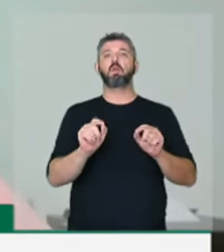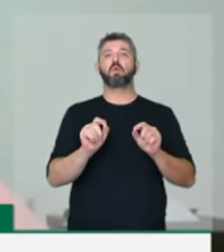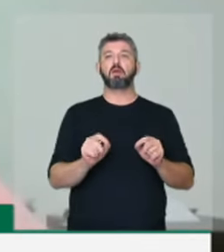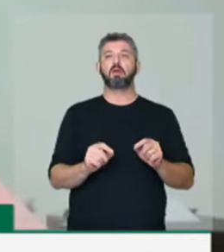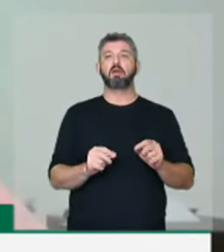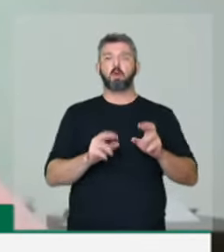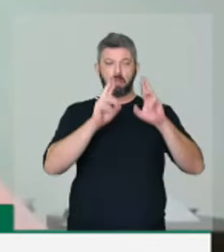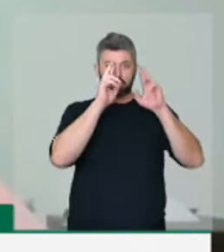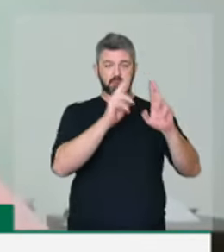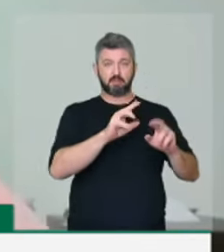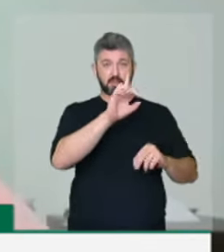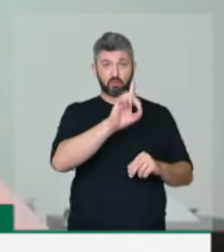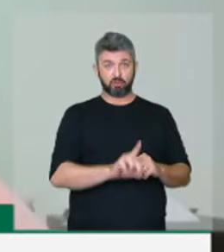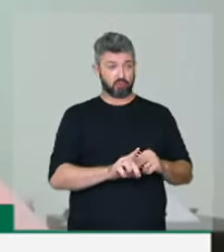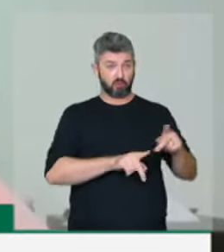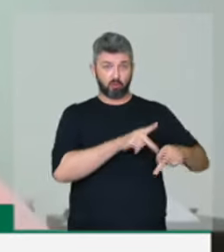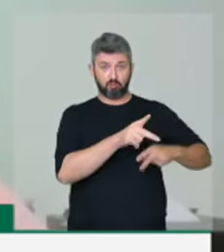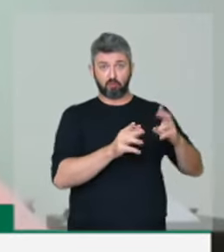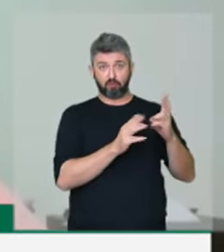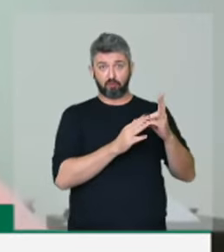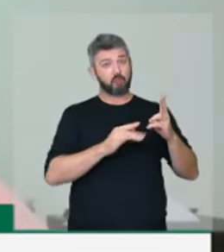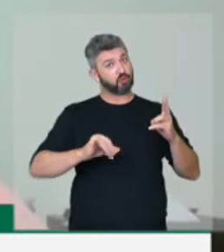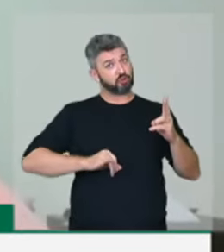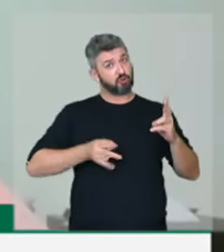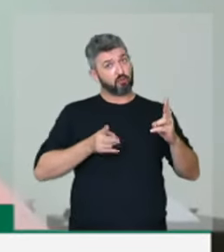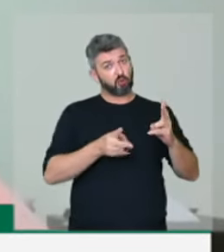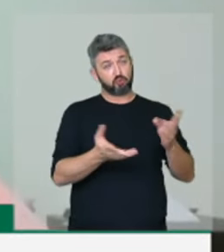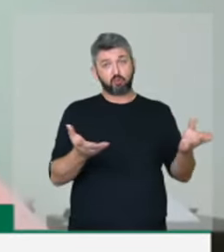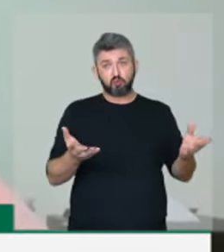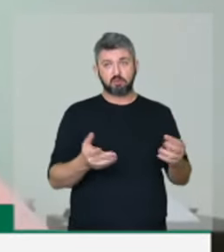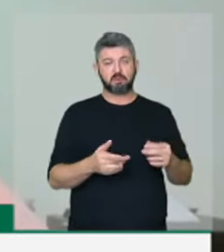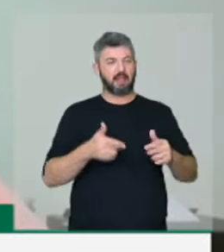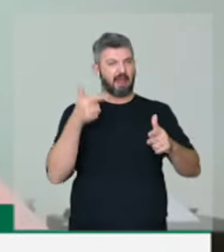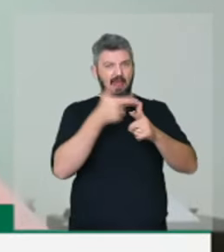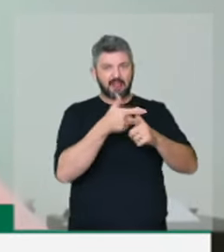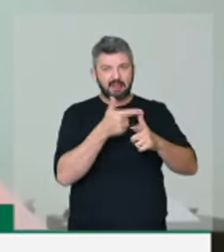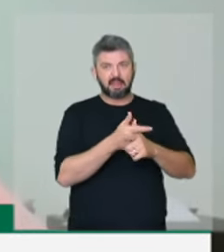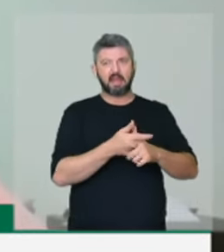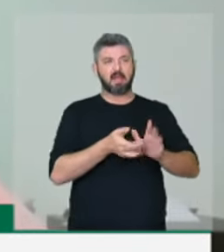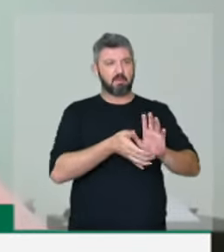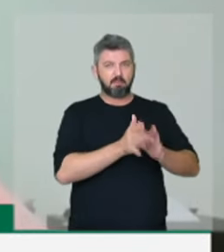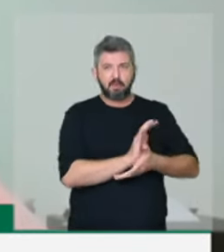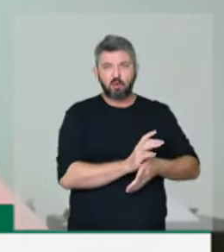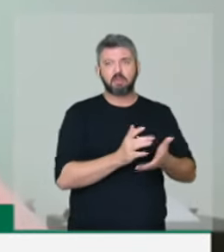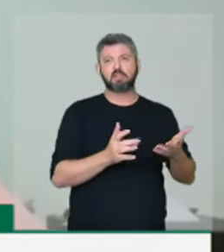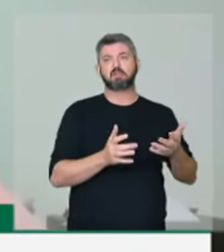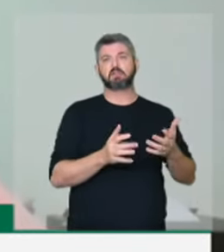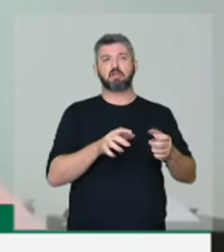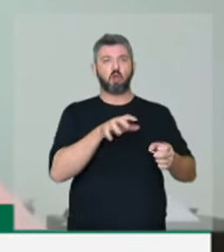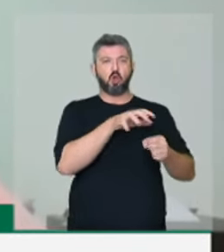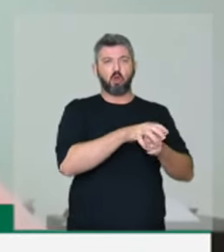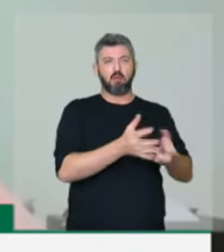RESPEITO AOS DIREITOS, E OS POVOS INDÍGENAS CONTINUAM SOFRENDO, SOFRENDO ATAQUE, A DISCRIMINAÇÃO, A COLONIZAÇÃO... [INTERMITÊNCIA DE ÁUDIO] SFLUH... [INTERMITÊNCIA DE ÁUDIO] E ESSE PENSAMENTO NÃO